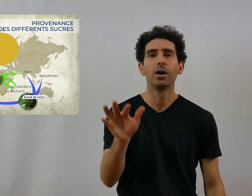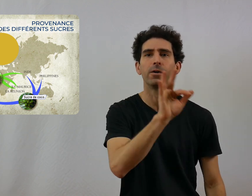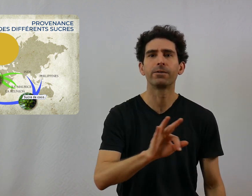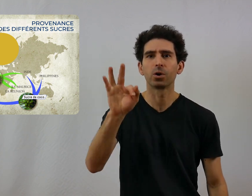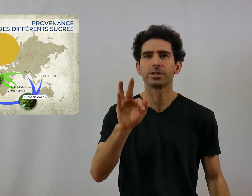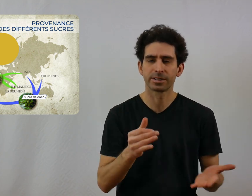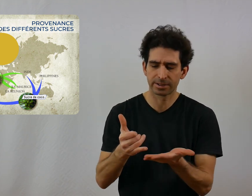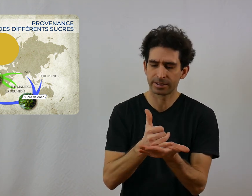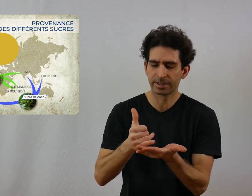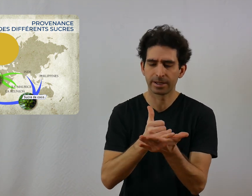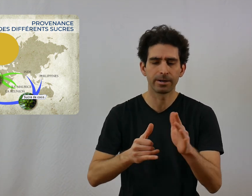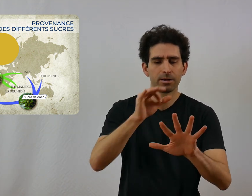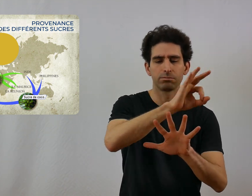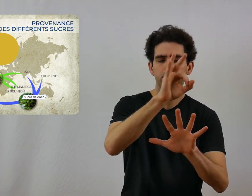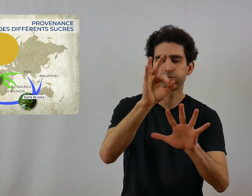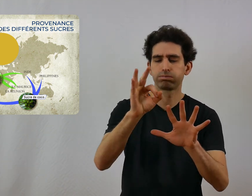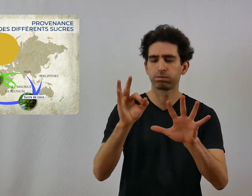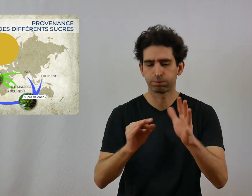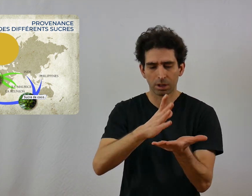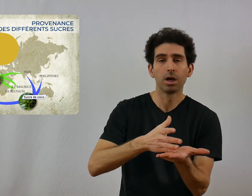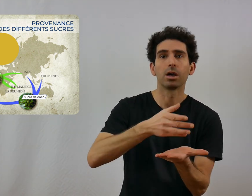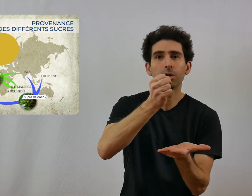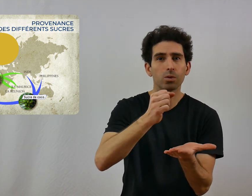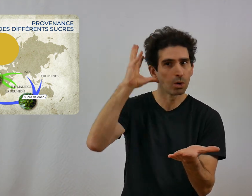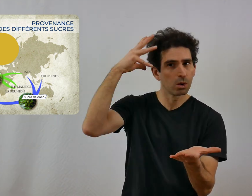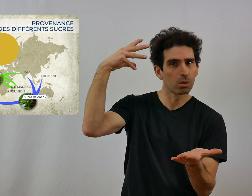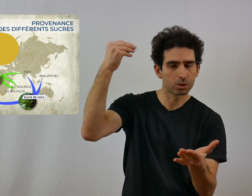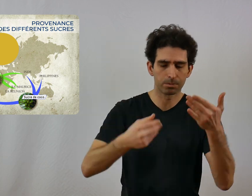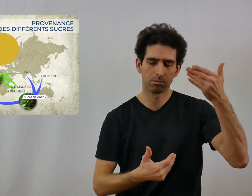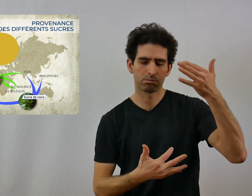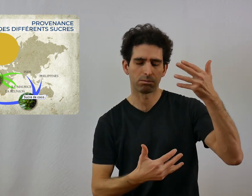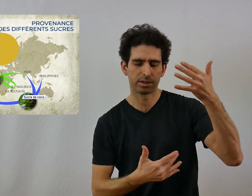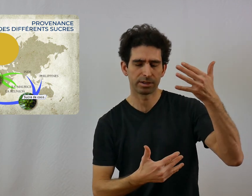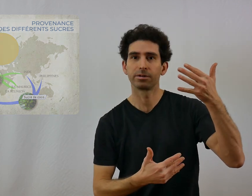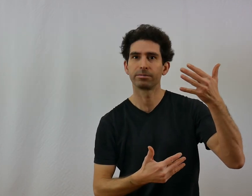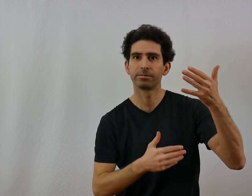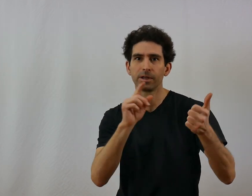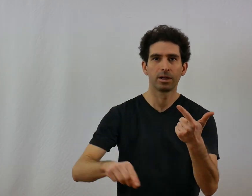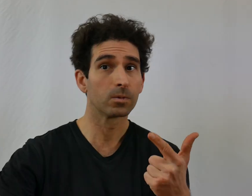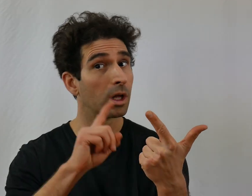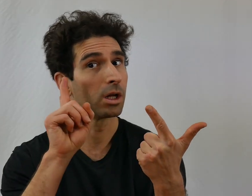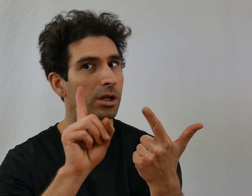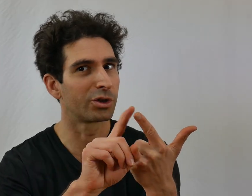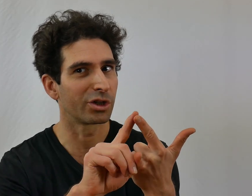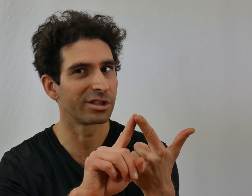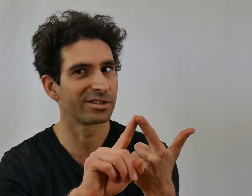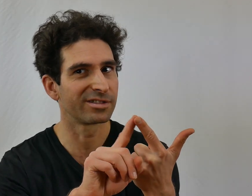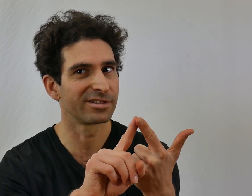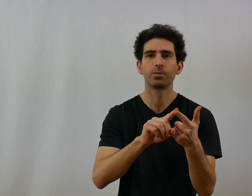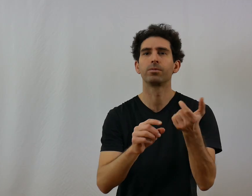et dans les îles outre-mer de France la Réunion, la Guadeloupe et la Martinique. Deuxièmement,